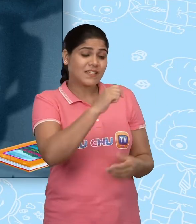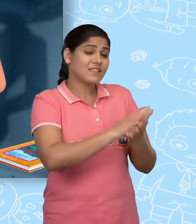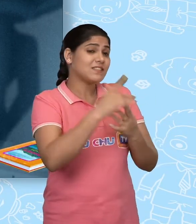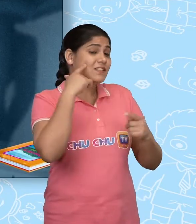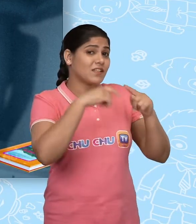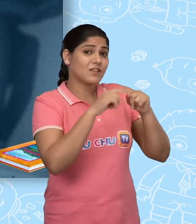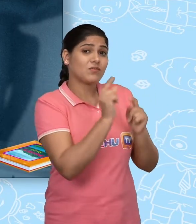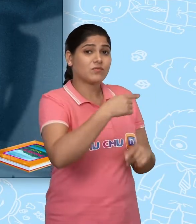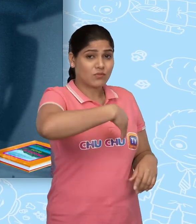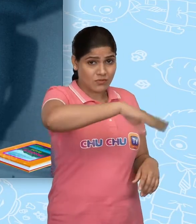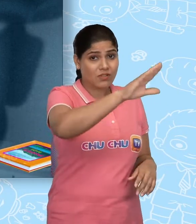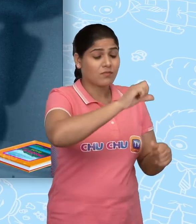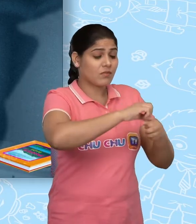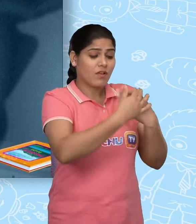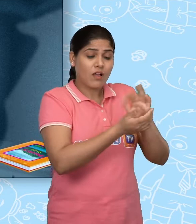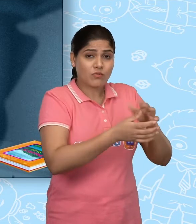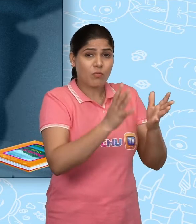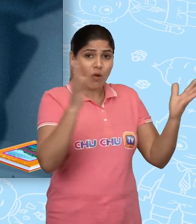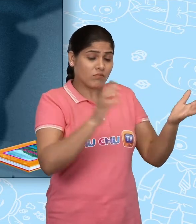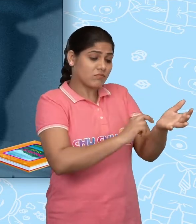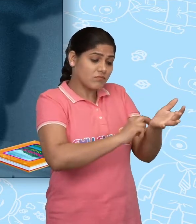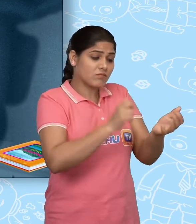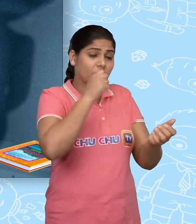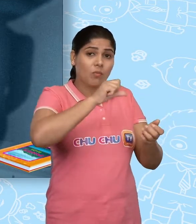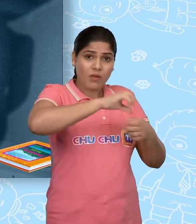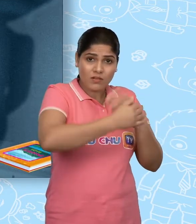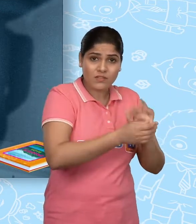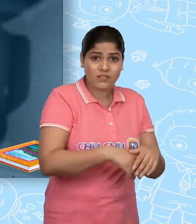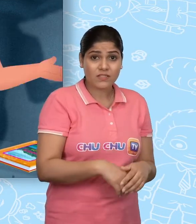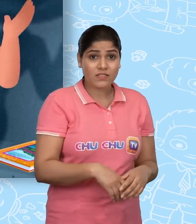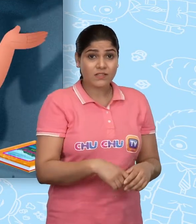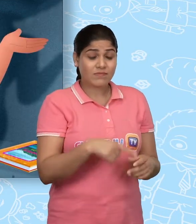Chiku चलो जाकर अपनी हाथ धो लो, खूब सारे साबुन और पानी से